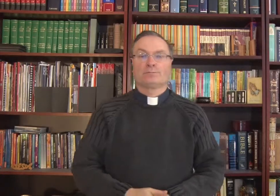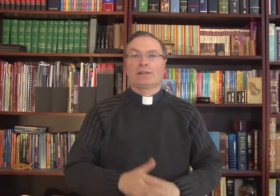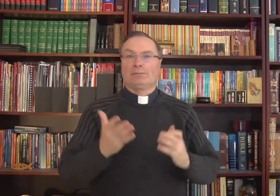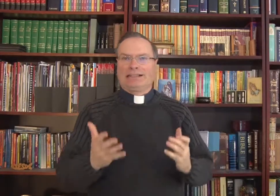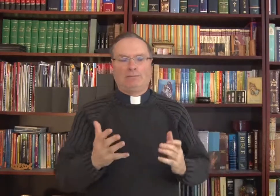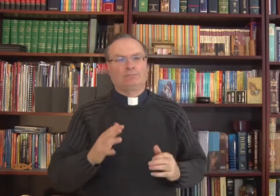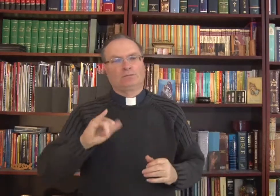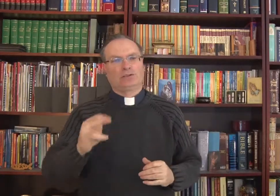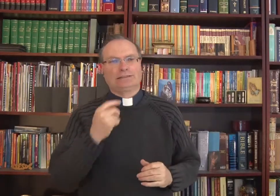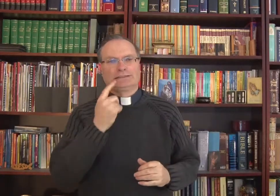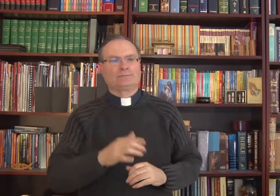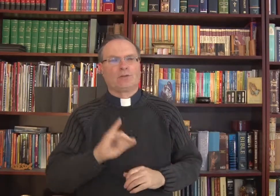Maintenant Jean disait: